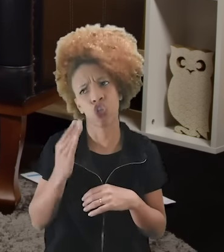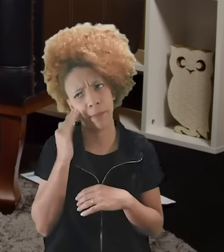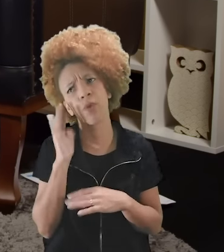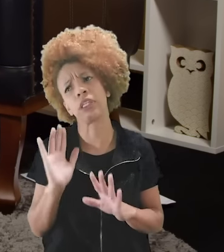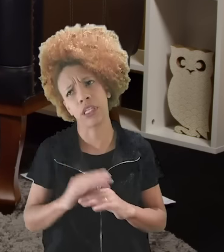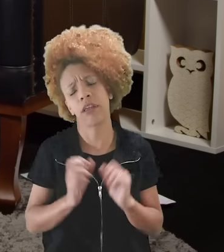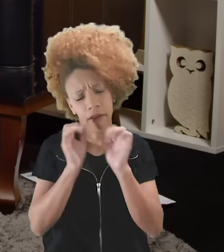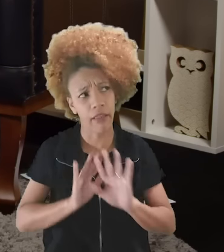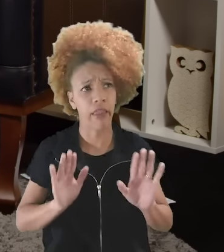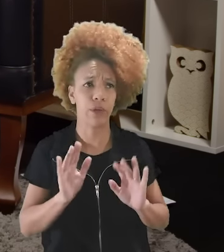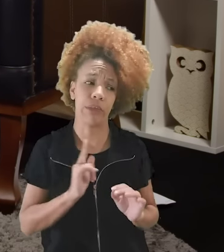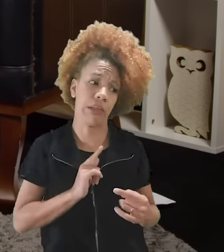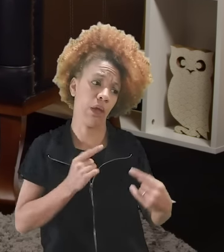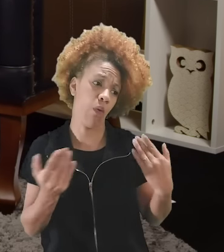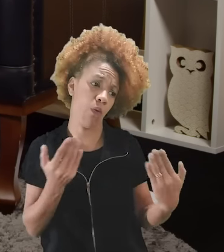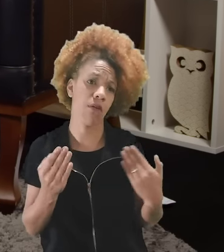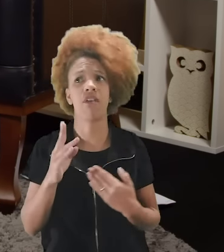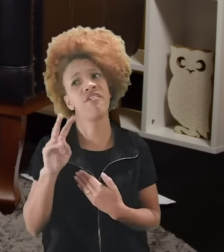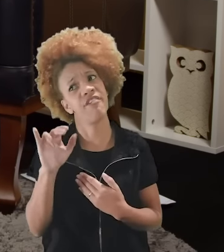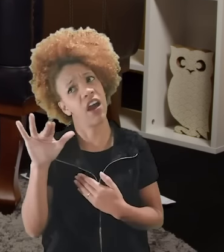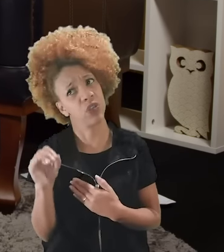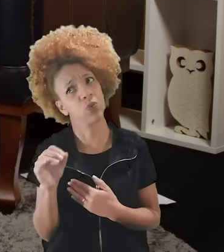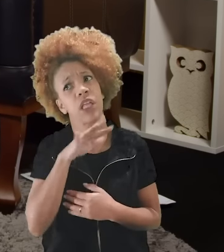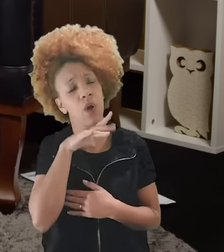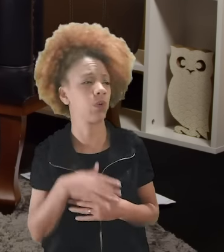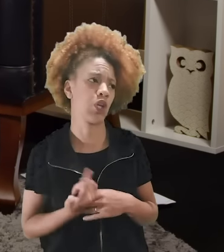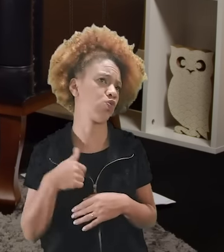entender mesmo só pensando será que tem quando compara com o Vasco aí dá ruim o cara fala não sou